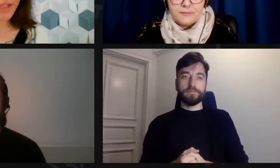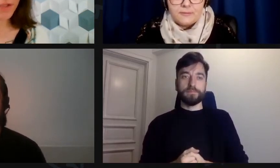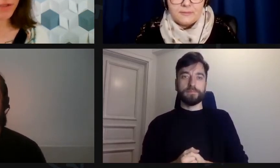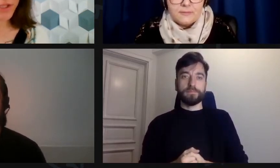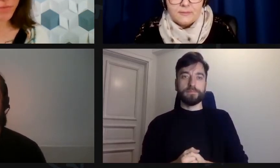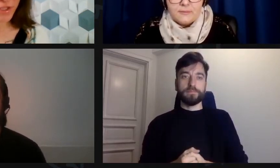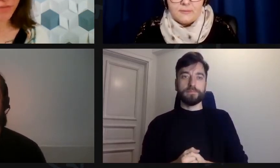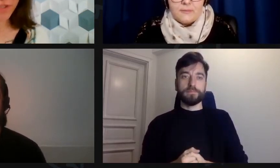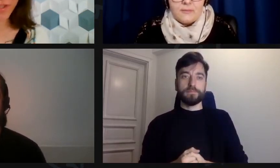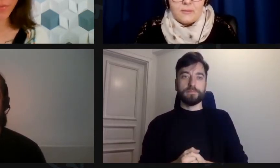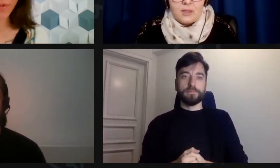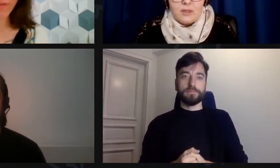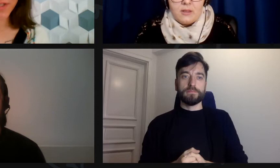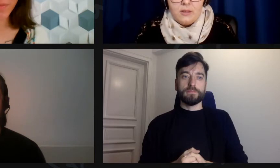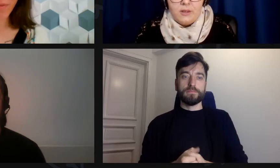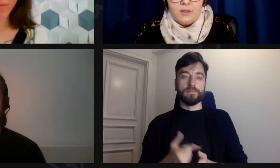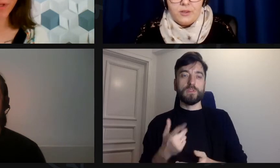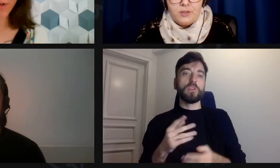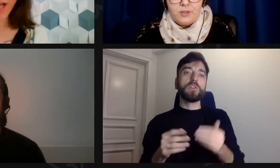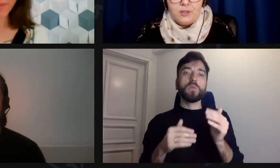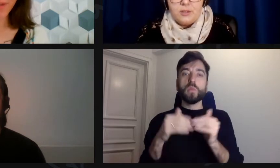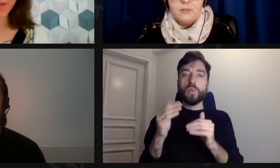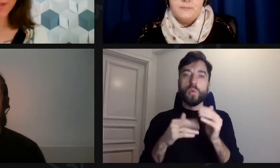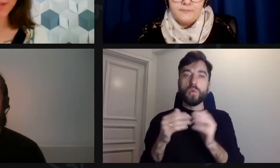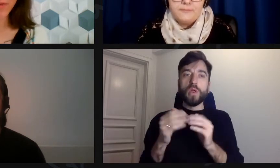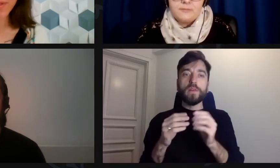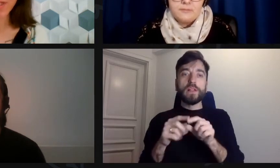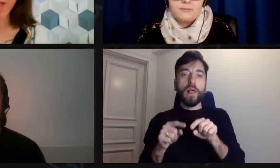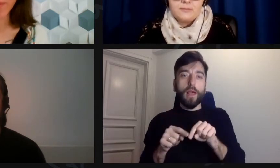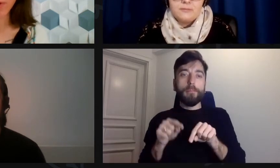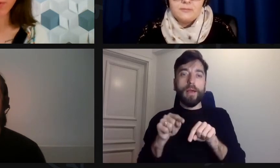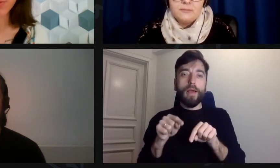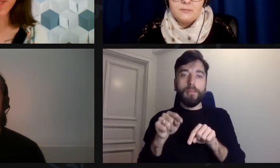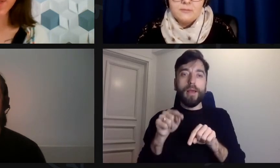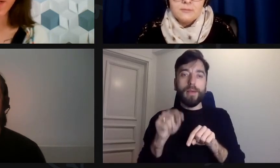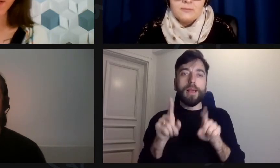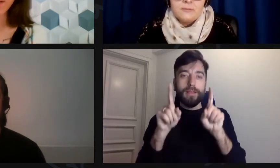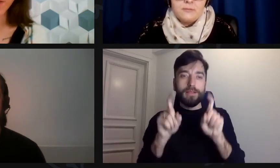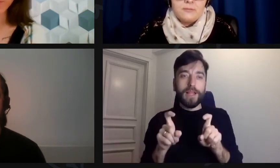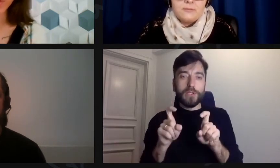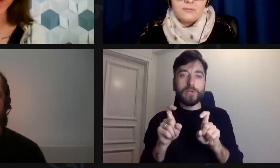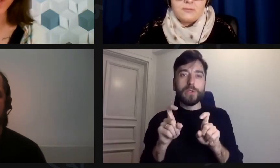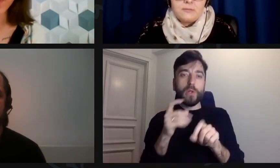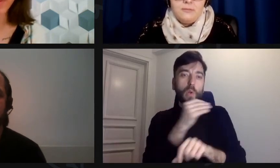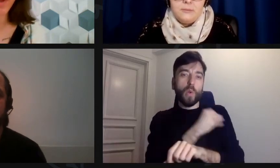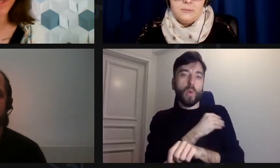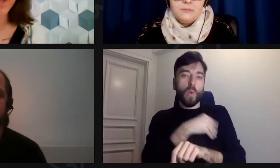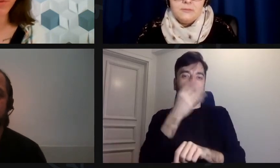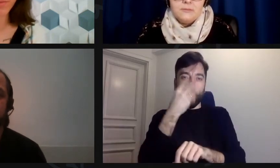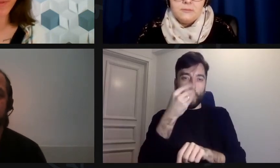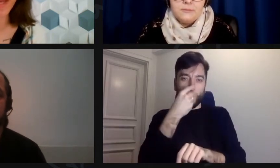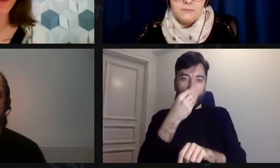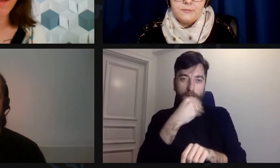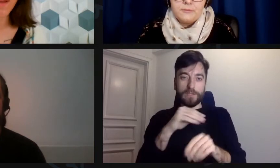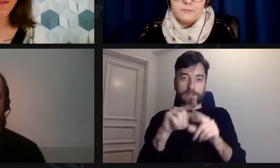Dominika- myślę, że to właśnie budować małymi krokami jak zaczniemy od chusteczek to się dzieciom podoba.